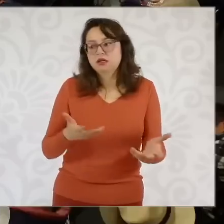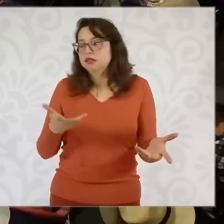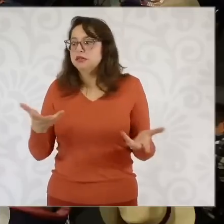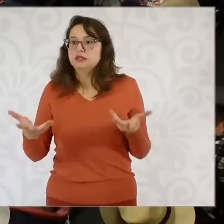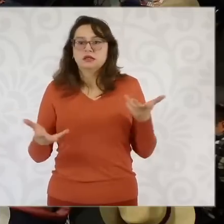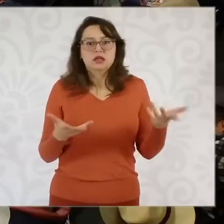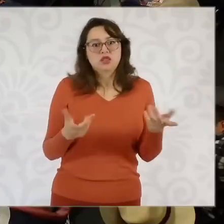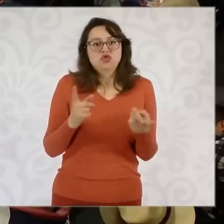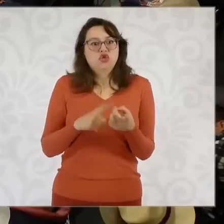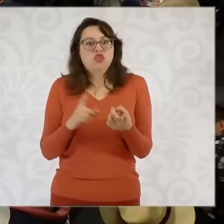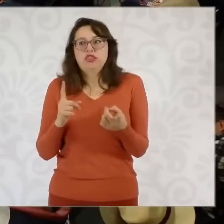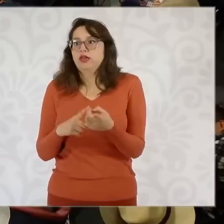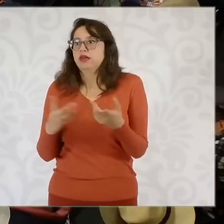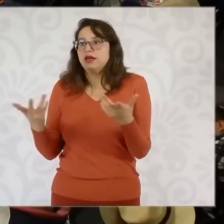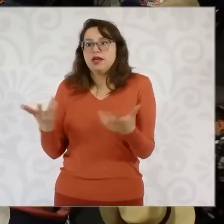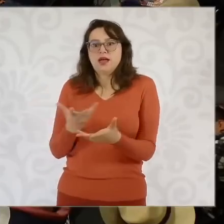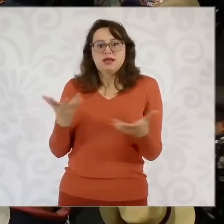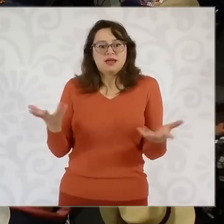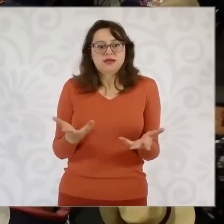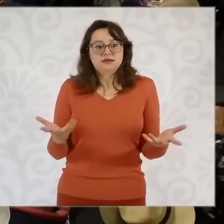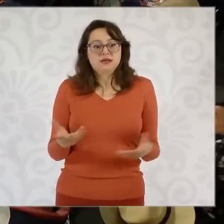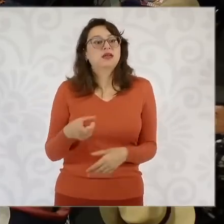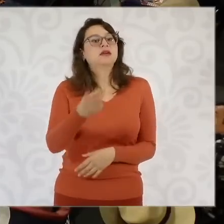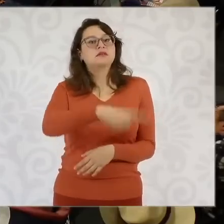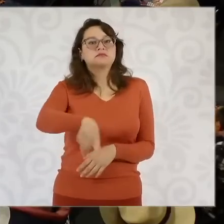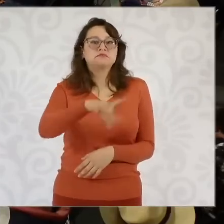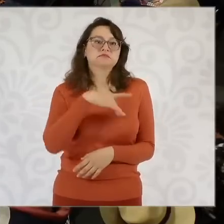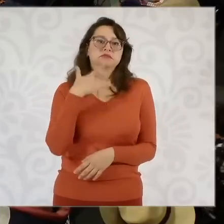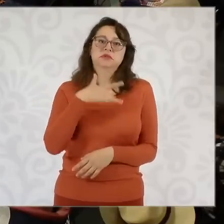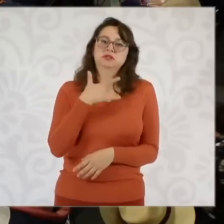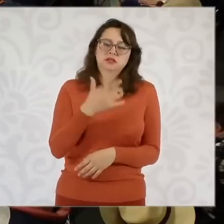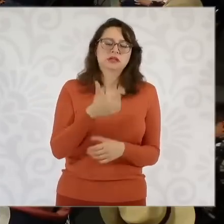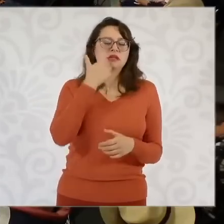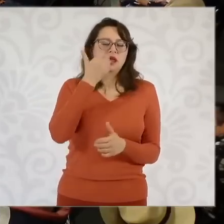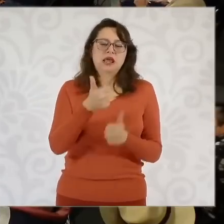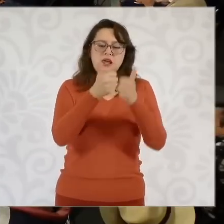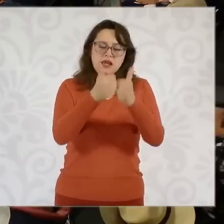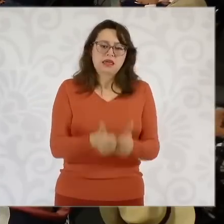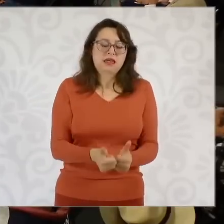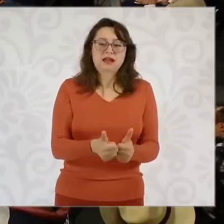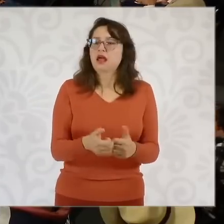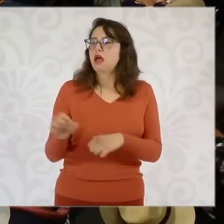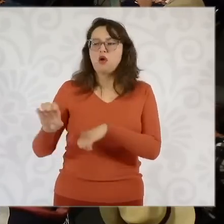presidenta de que quieren quedarse en México y quieren trabajar aquí que no pueden regresar por